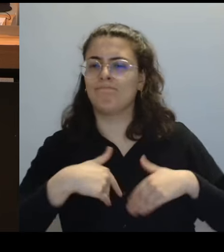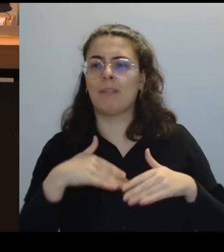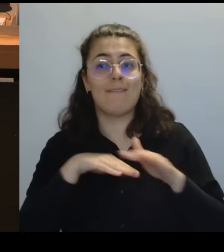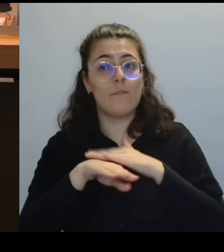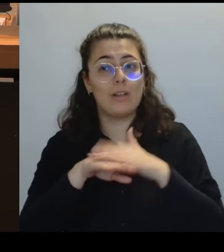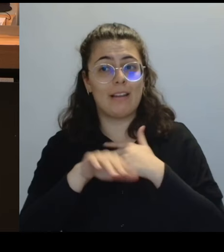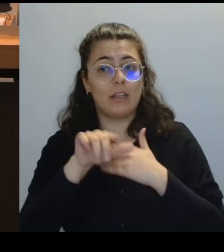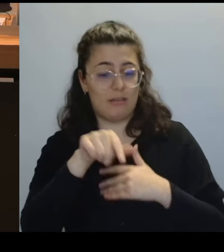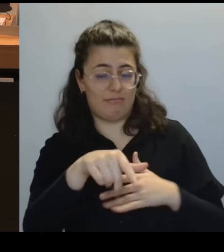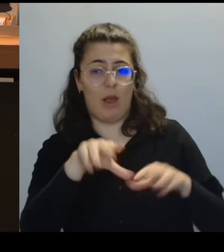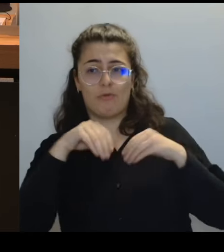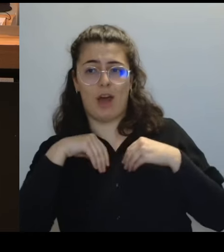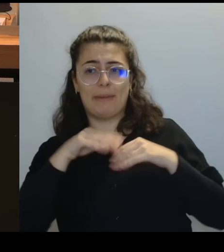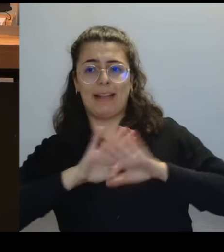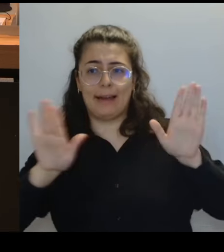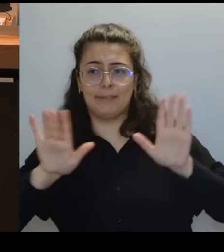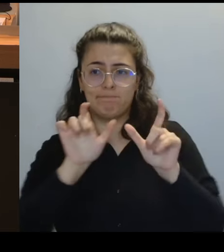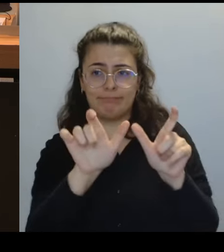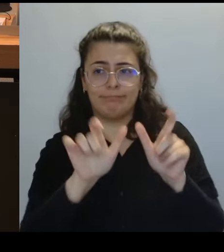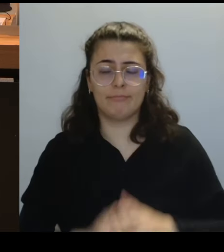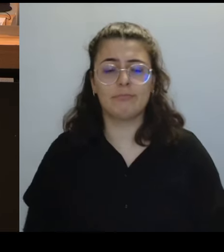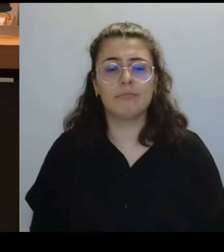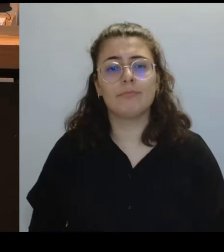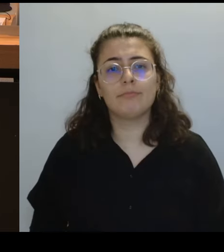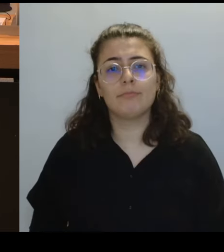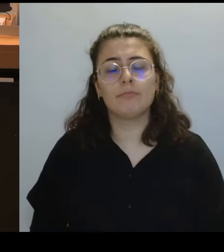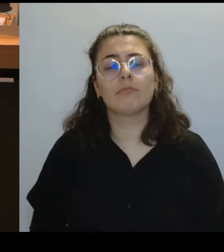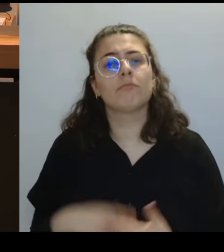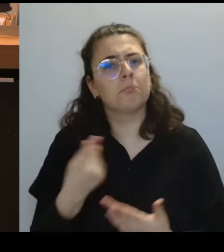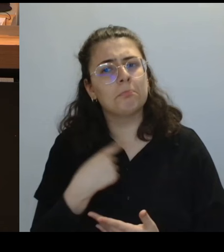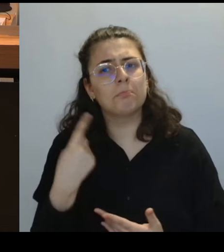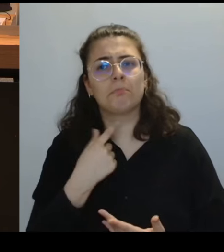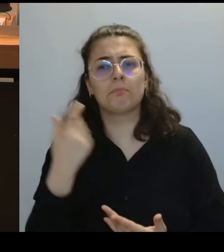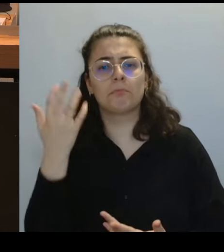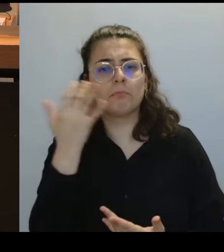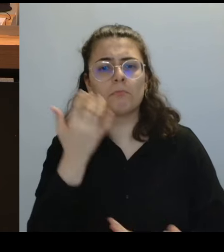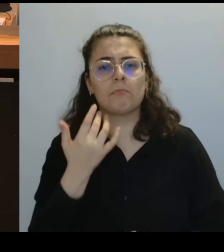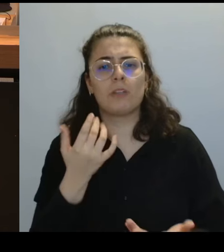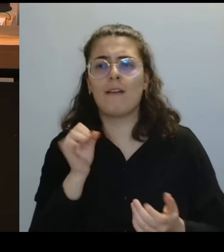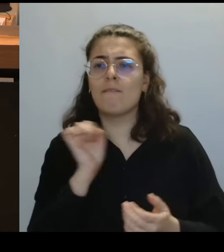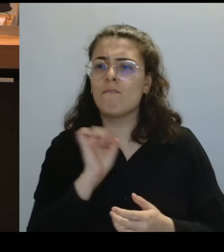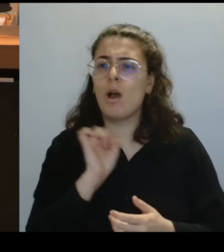Da muss man sich natürlich fragen, warum diese arabischen Länder